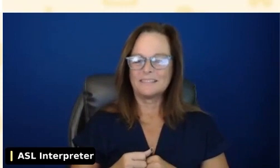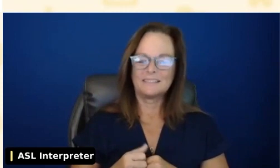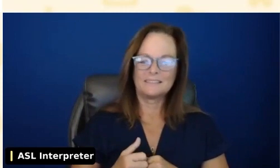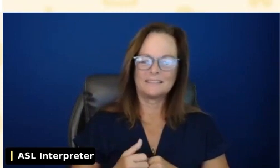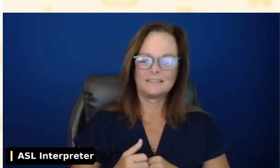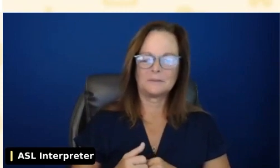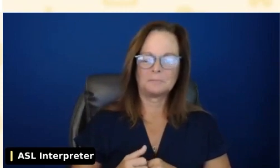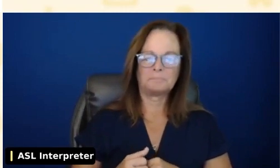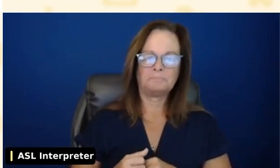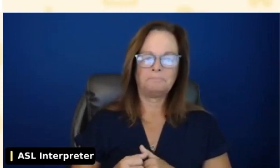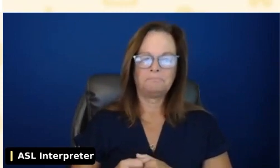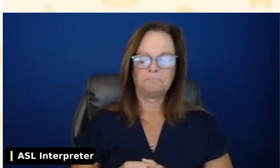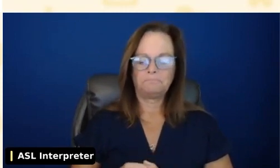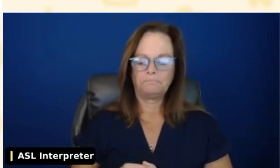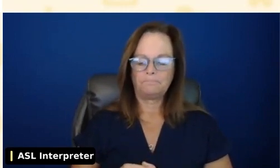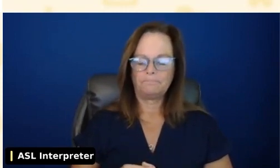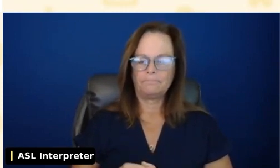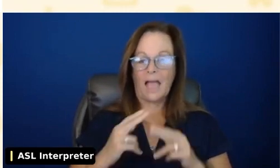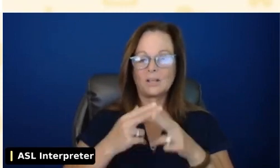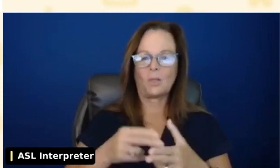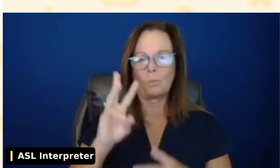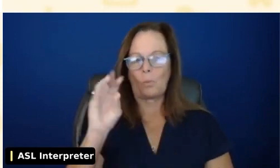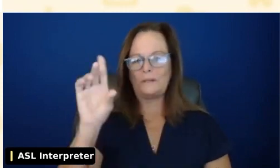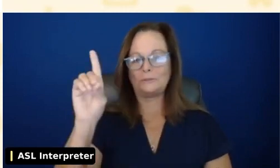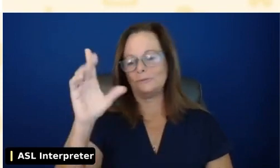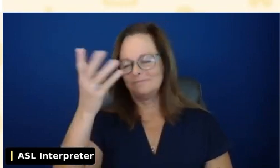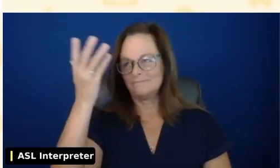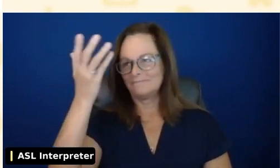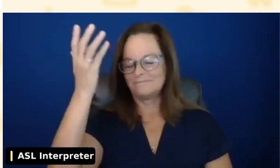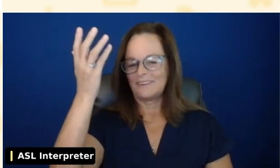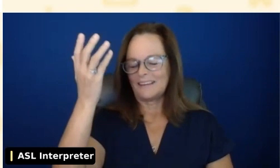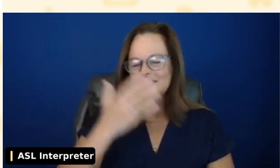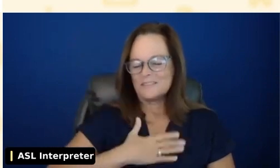Y los llamo magos porque es un arte oscuro